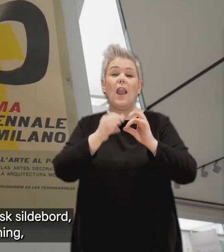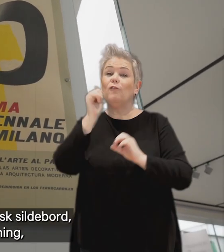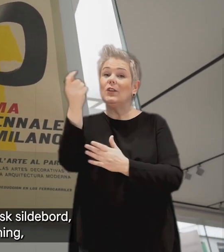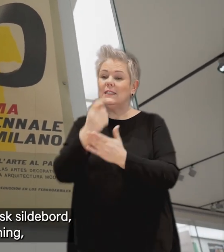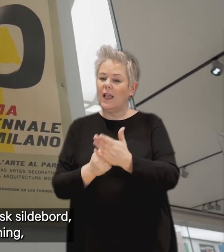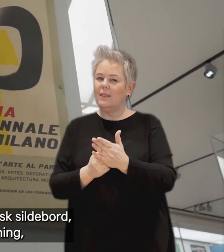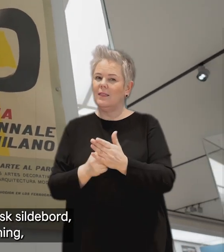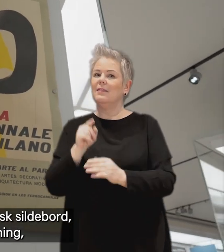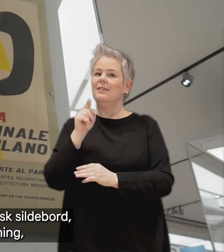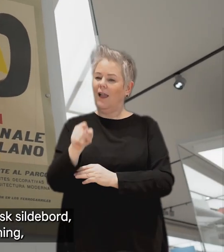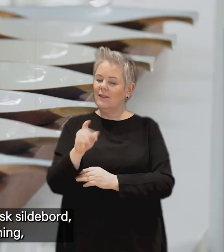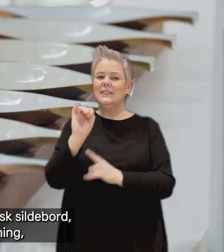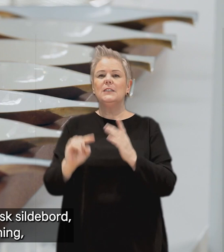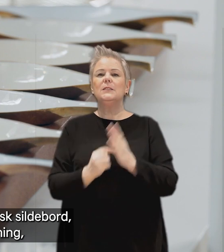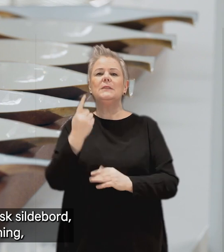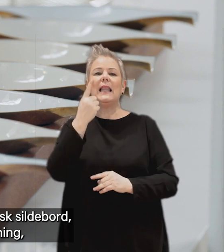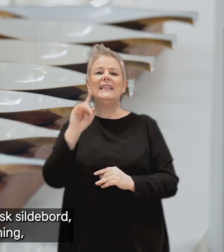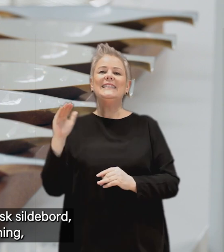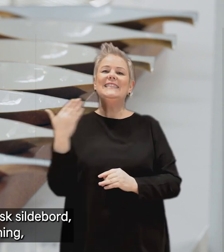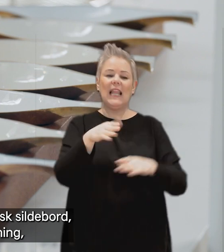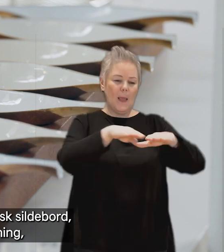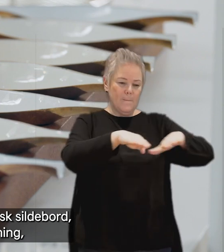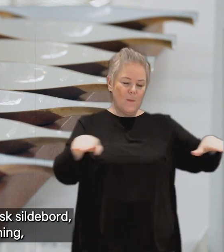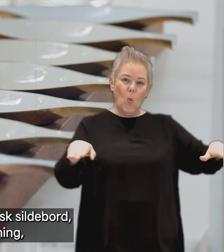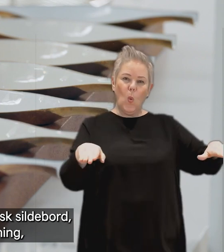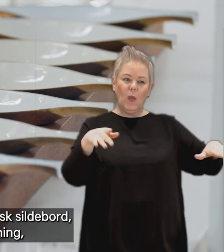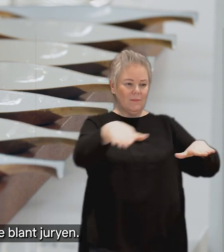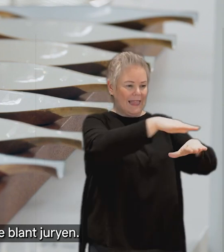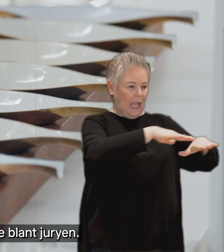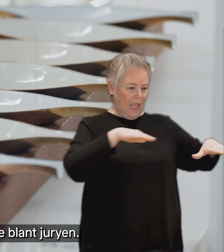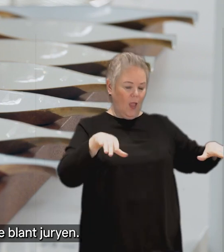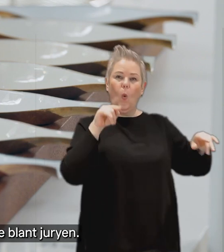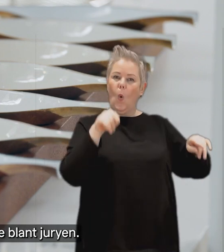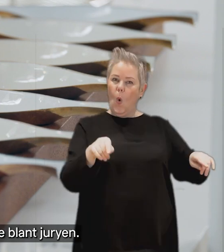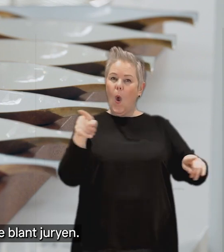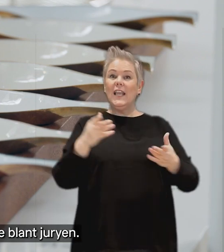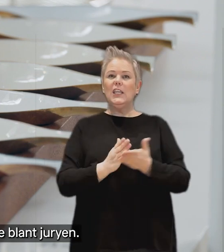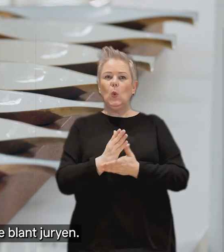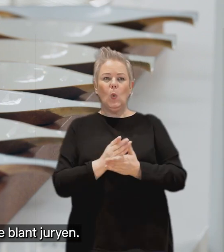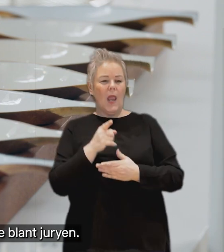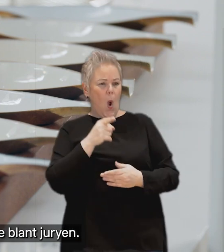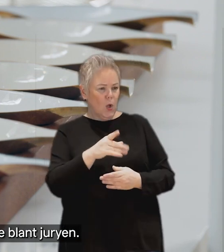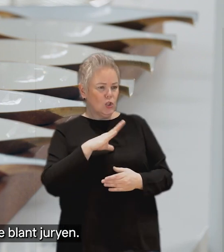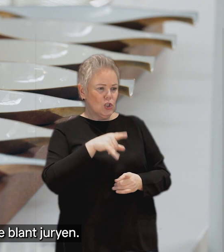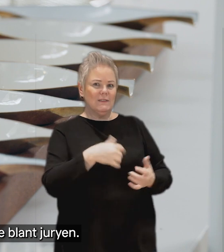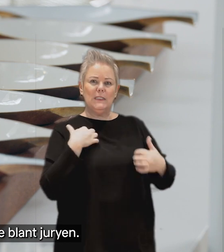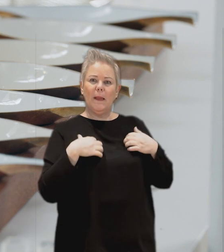Her var det særlig et norsk sildebord, en bordoppdekning, som vakte stor entusiasme blant juryen.